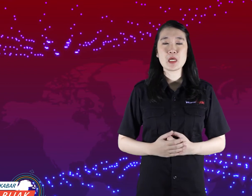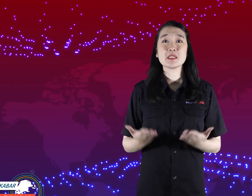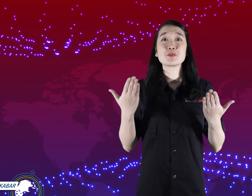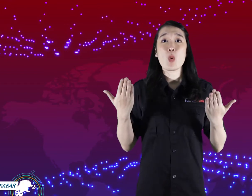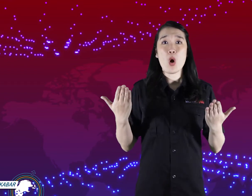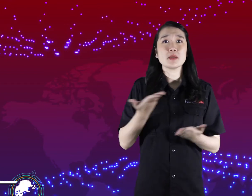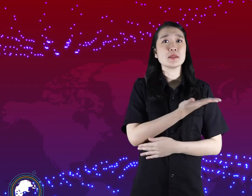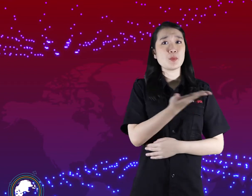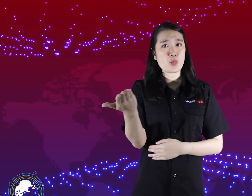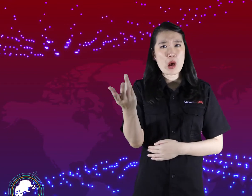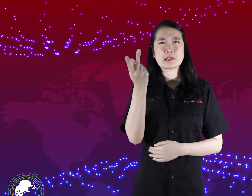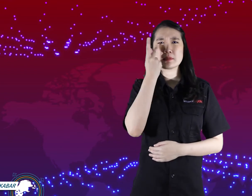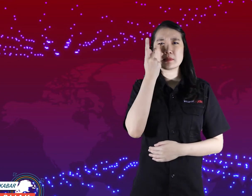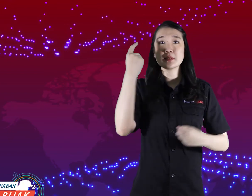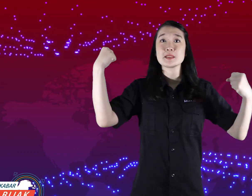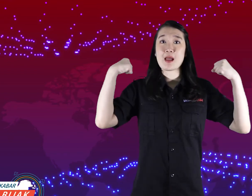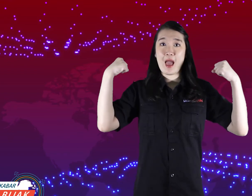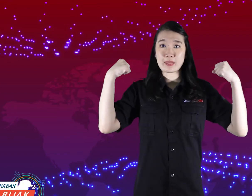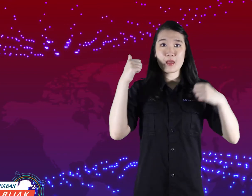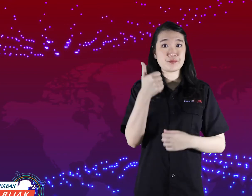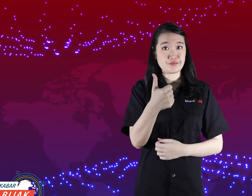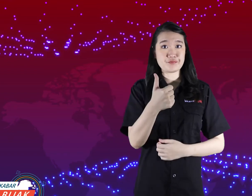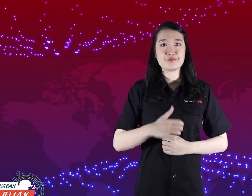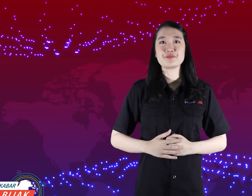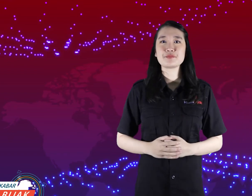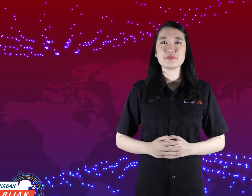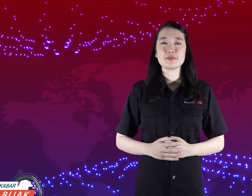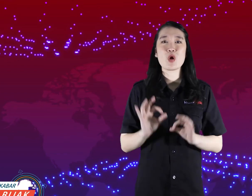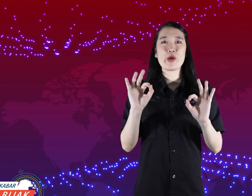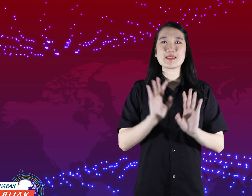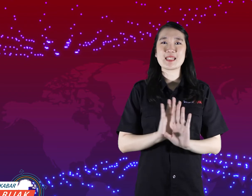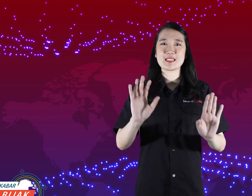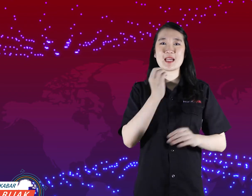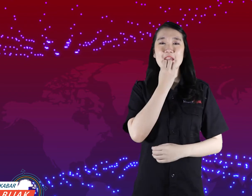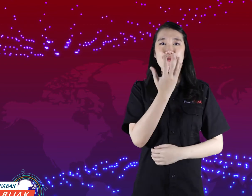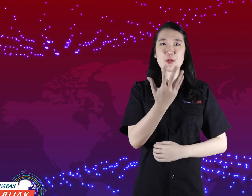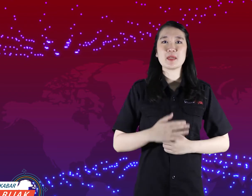Teman-teman semua jaga Kesehatan ya. Oke selesai informasi hari ini.